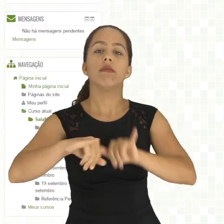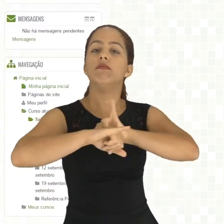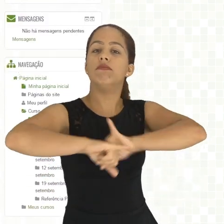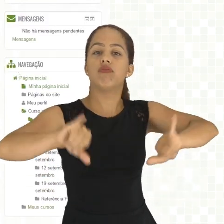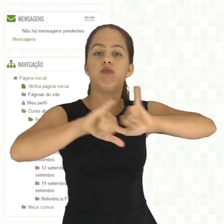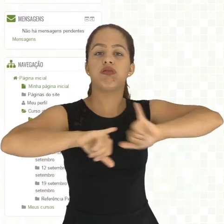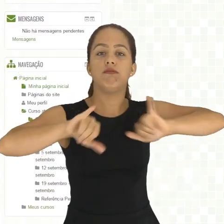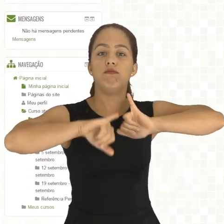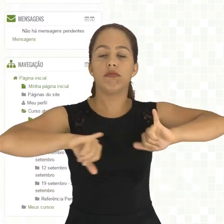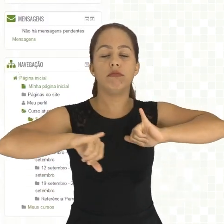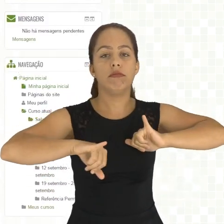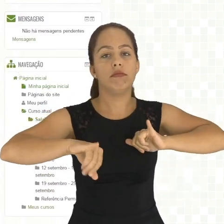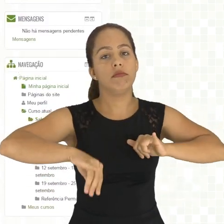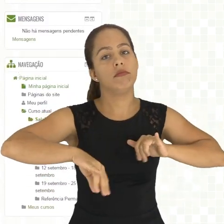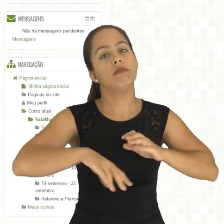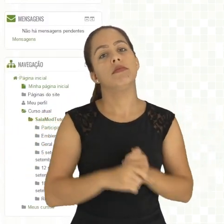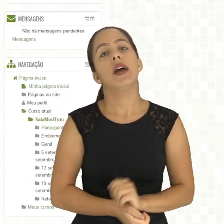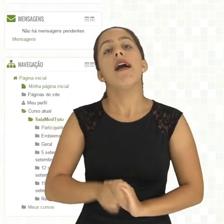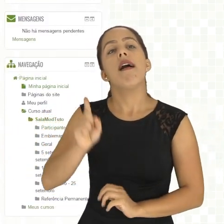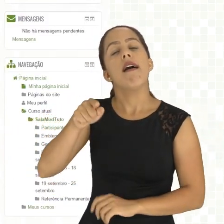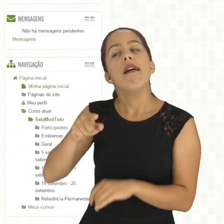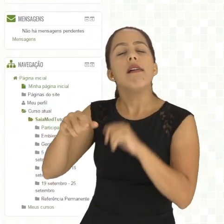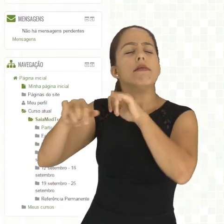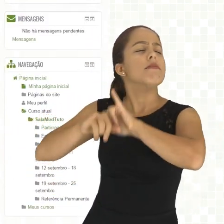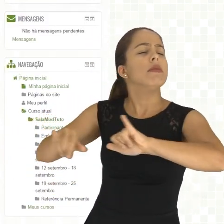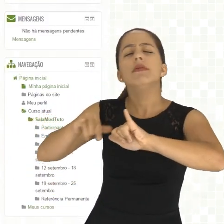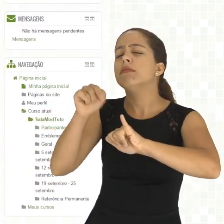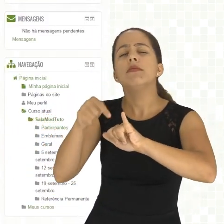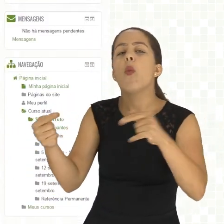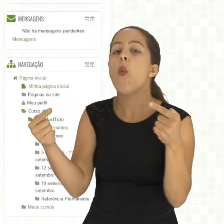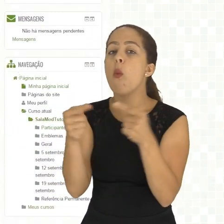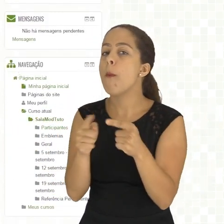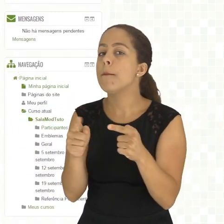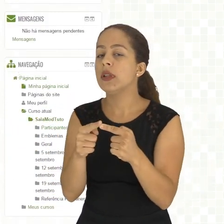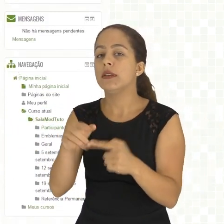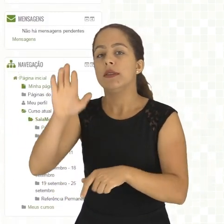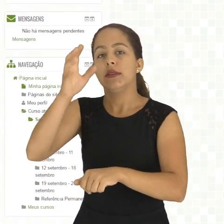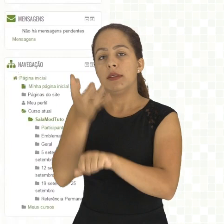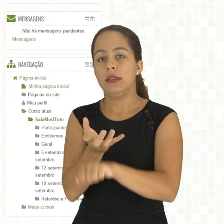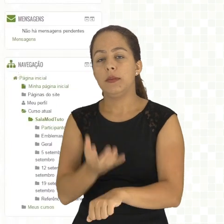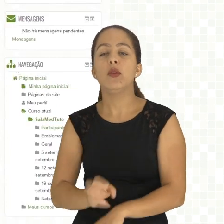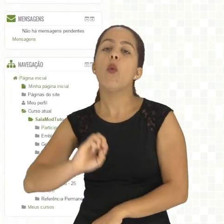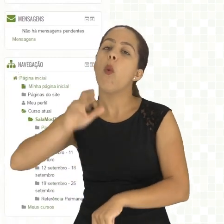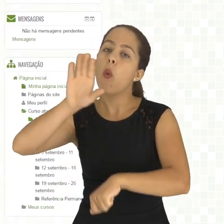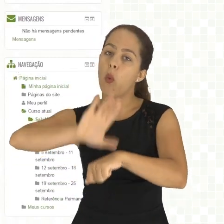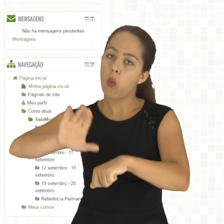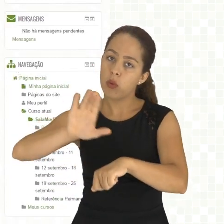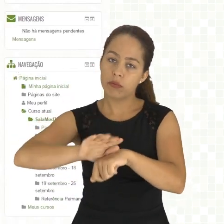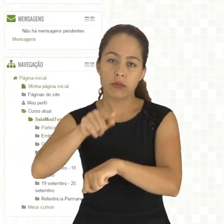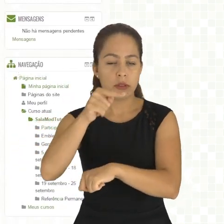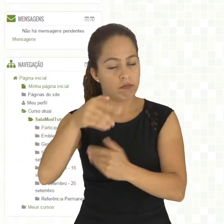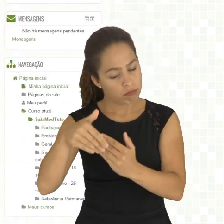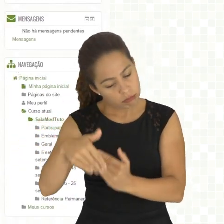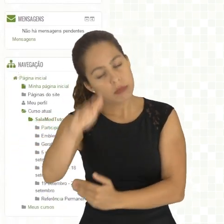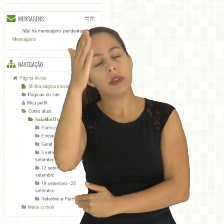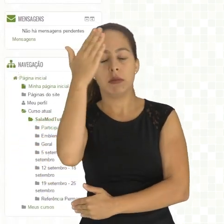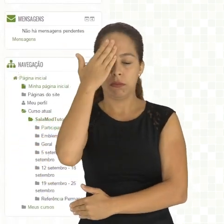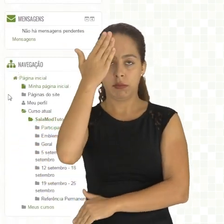publicar notícias relacionadas às disciplinas e ao curso que você vai